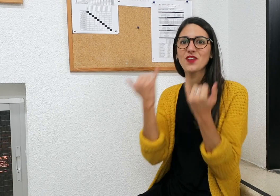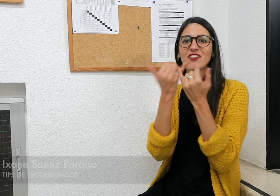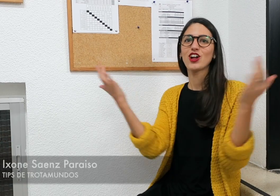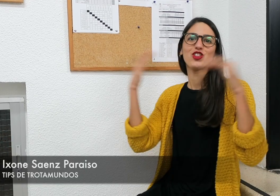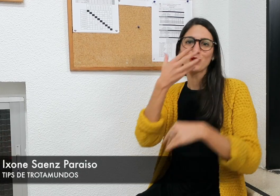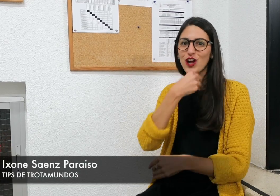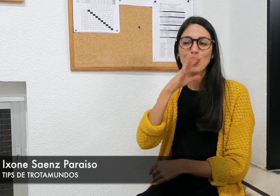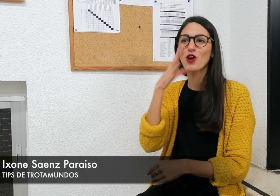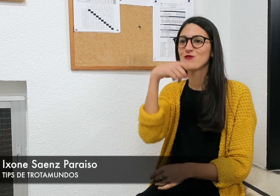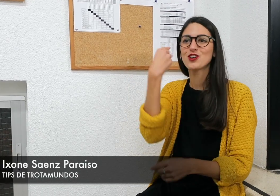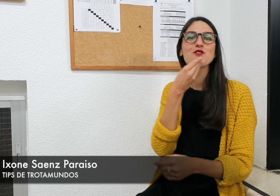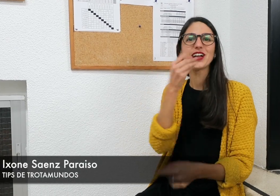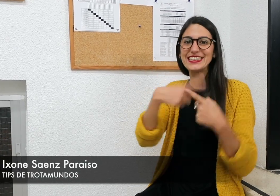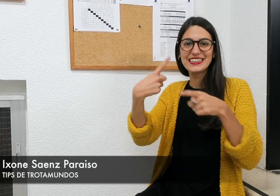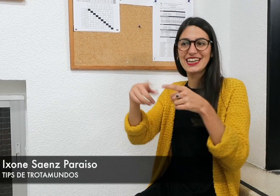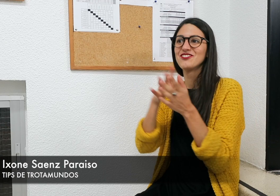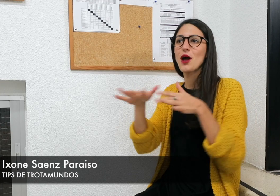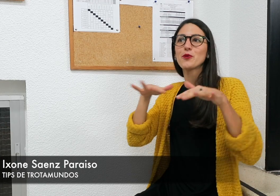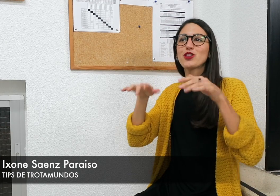El evento ha sido muy bonito, porque habían muchas caras jóvenes, lo que significa que el movimiento